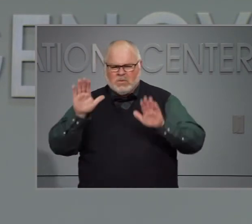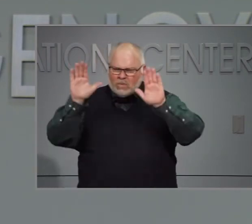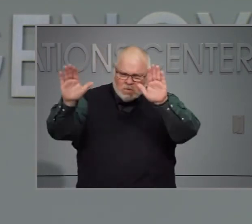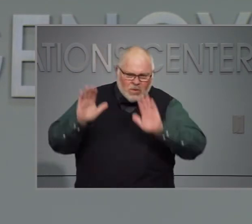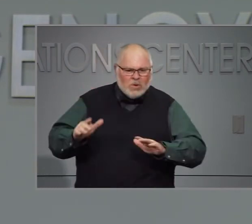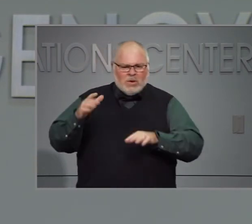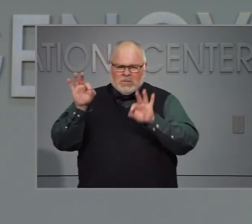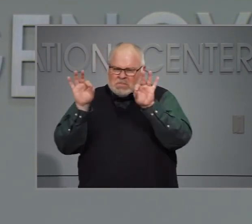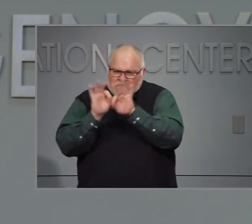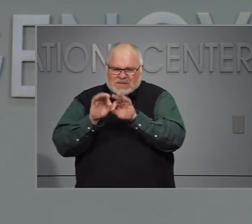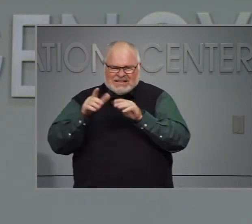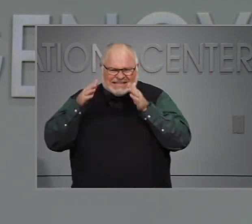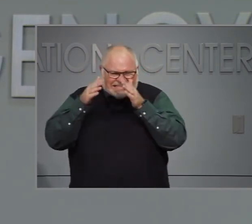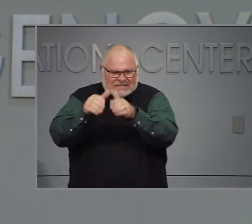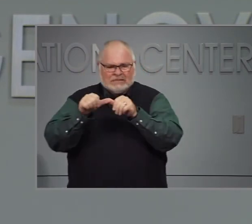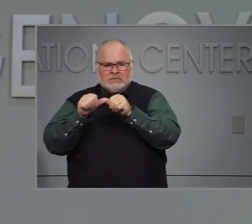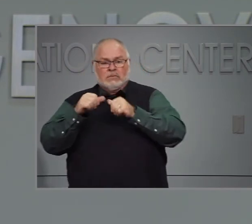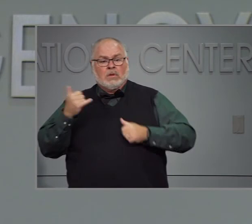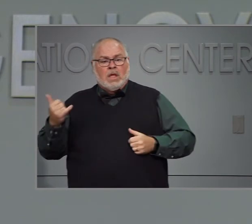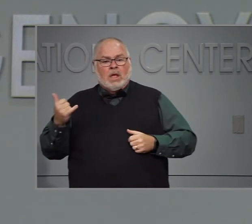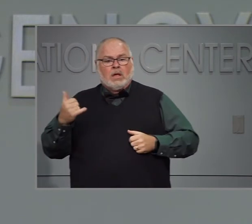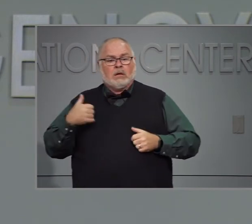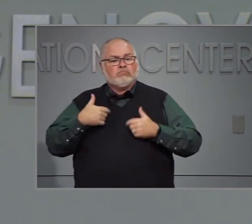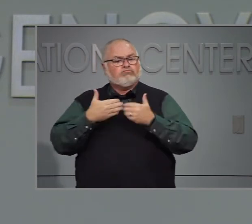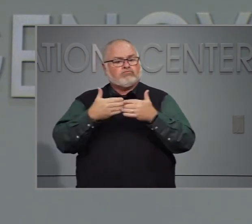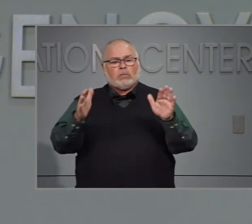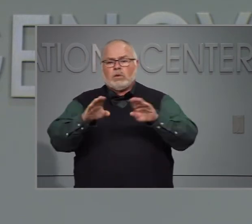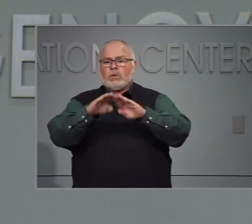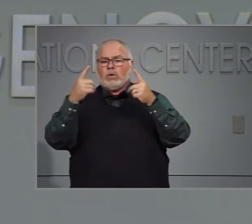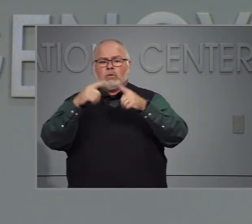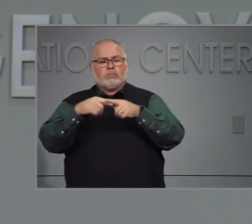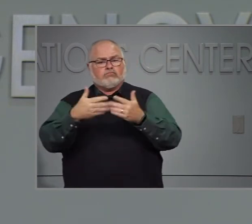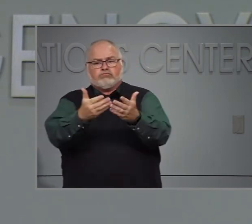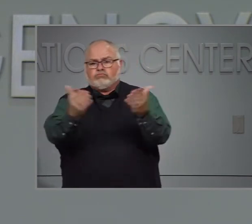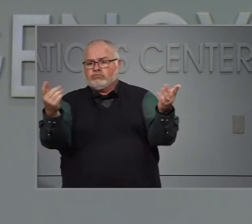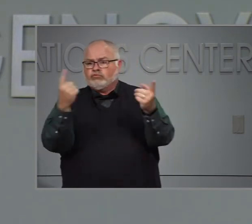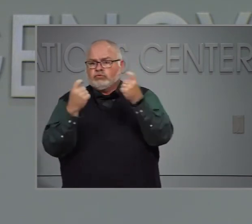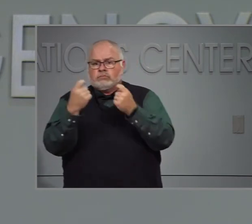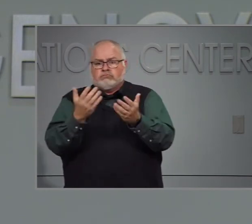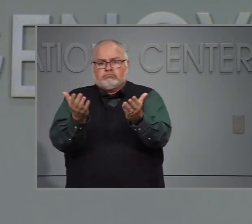esta gran urgencia que tenemos con esto podemos inician las preguntas.